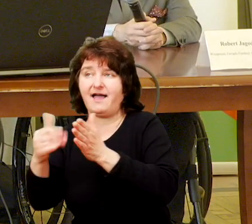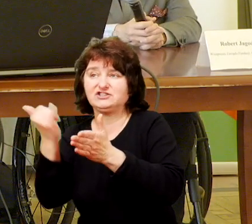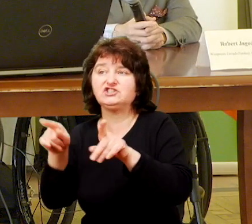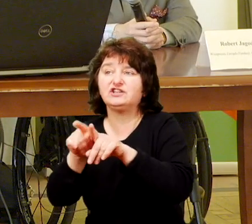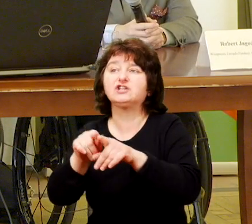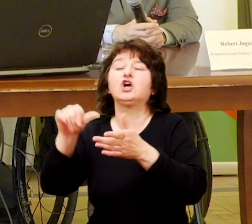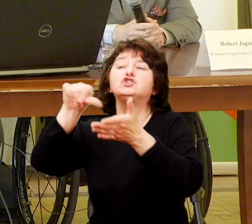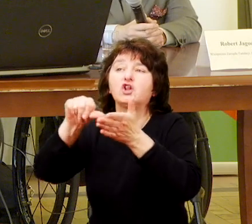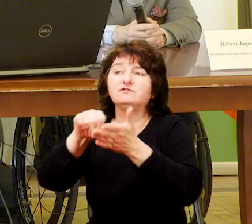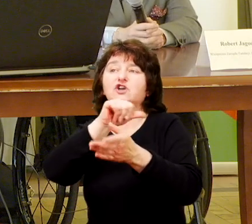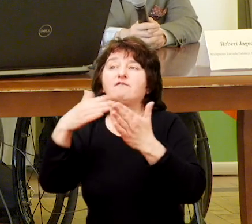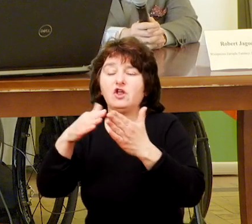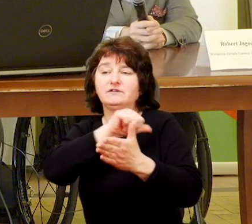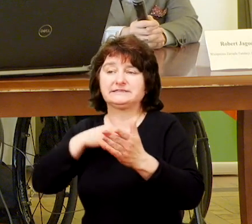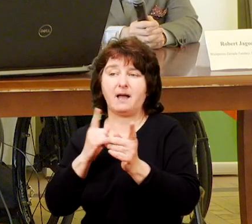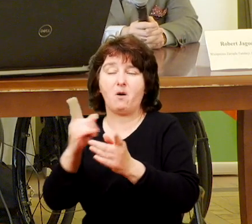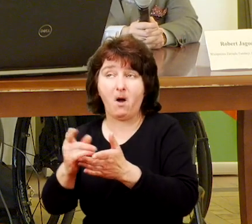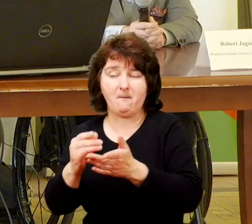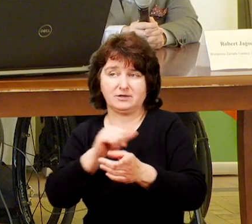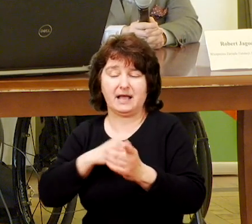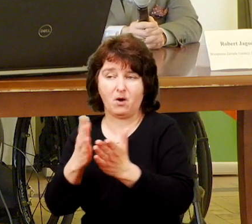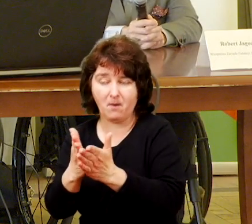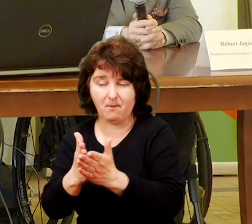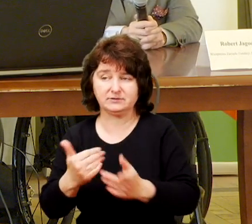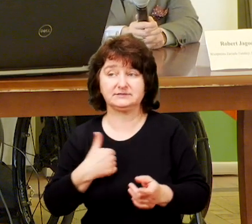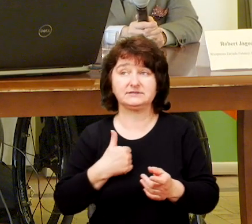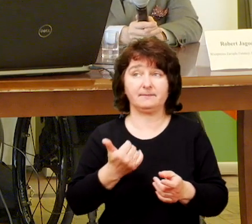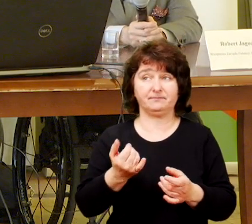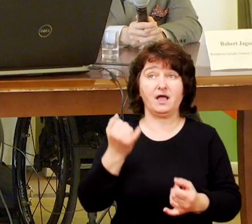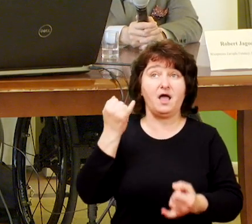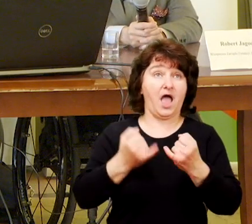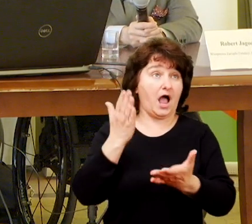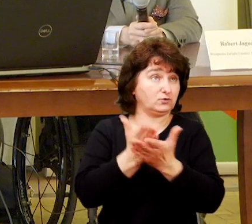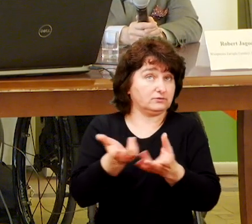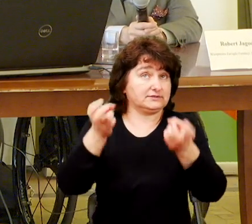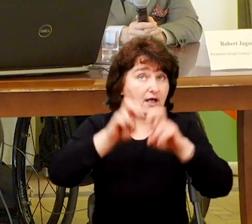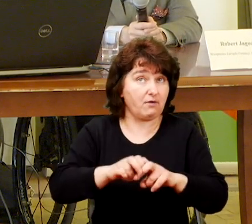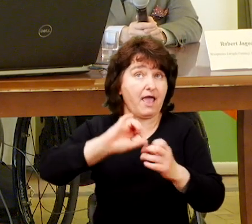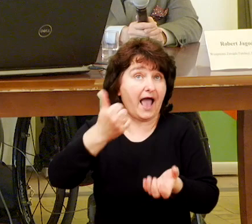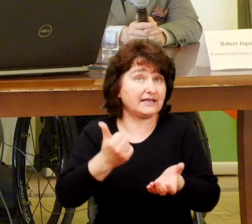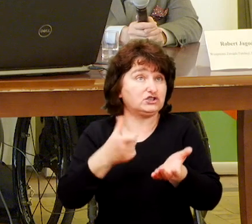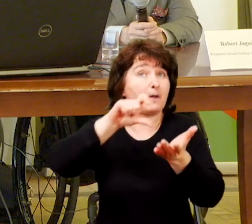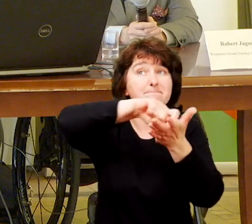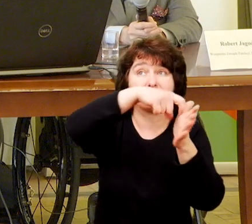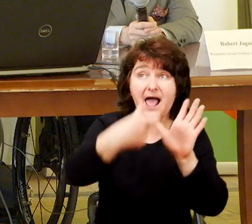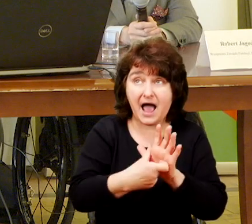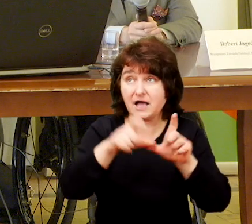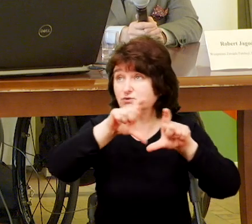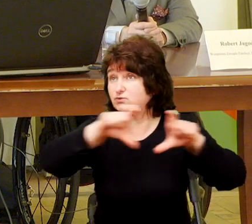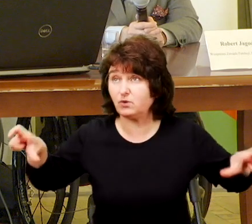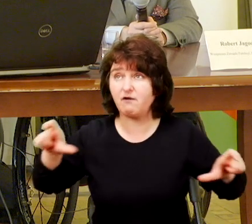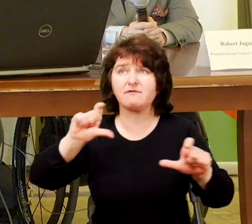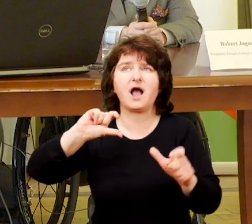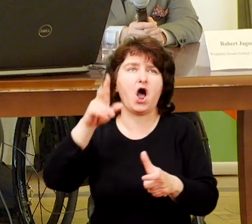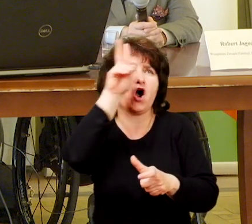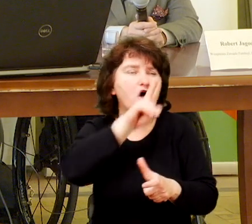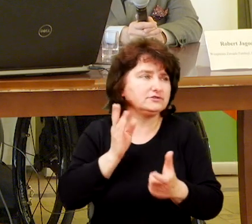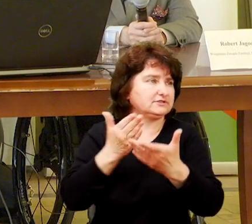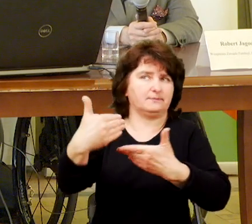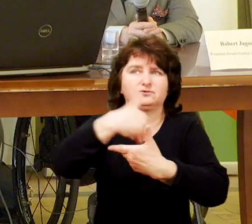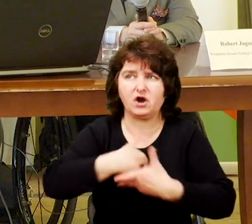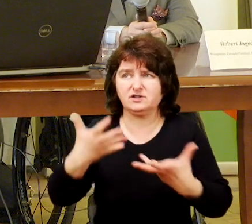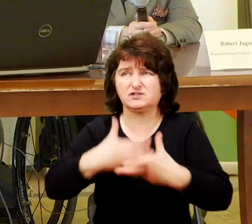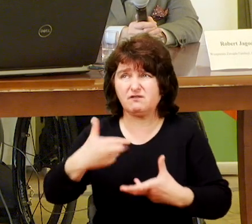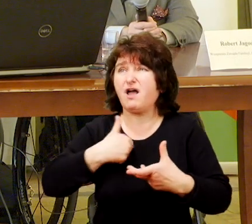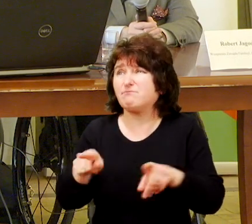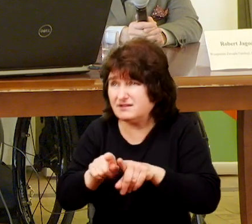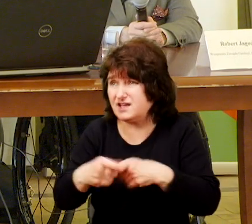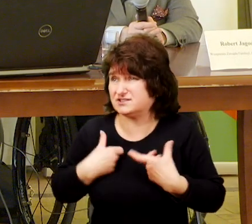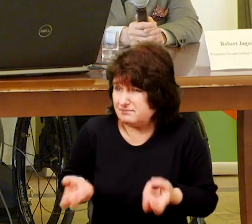Za każdym razem, kiedy powstawała nowa placówka nie zza biurka tylko w odpowiedzi na potrzeby rodziców, którzy przychodzili do stowarzyszenia i mówili:,,my też chcemy”,